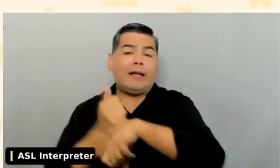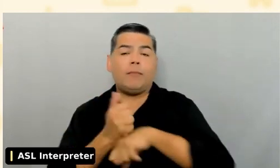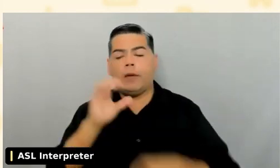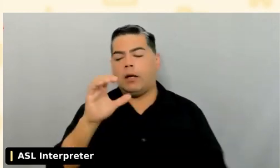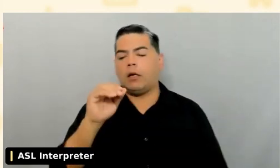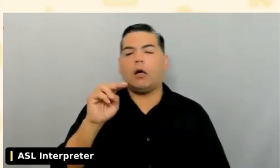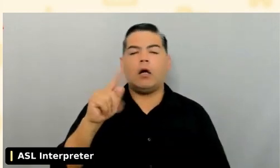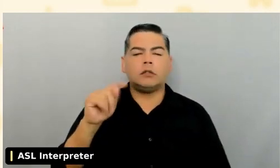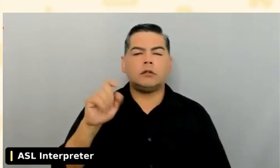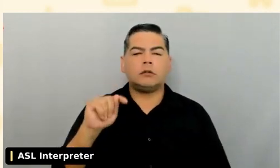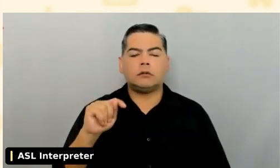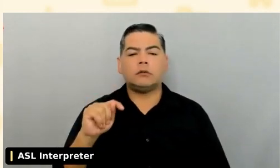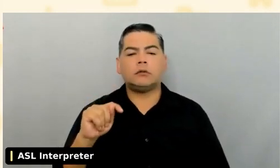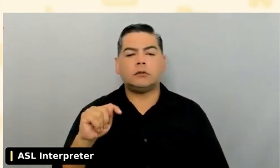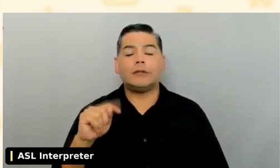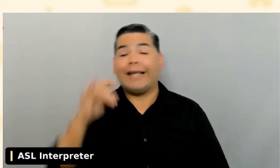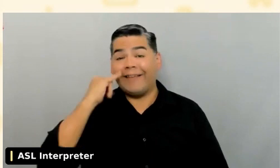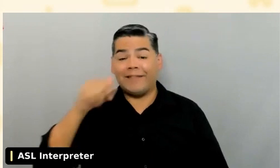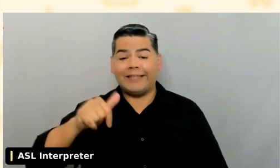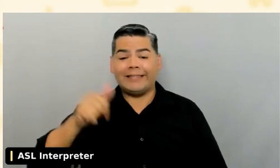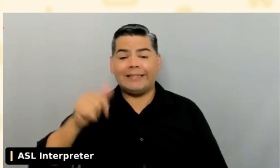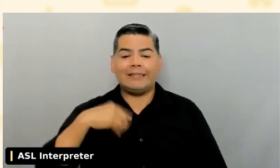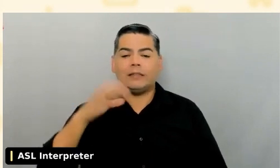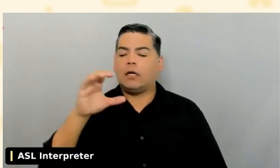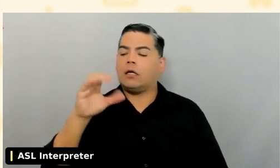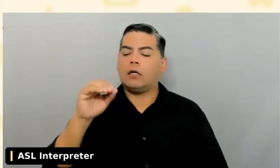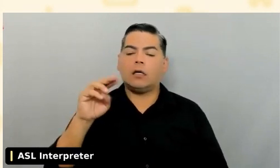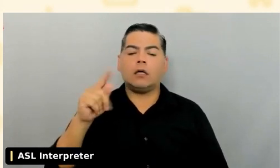si es algo que está reproduciendo tu contenido, entonces eso tiene guías de accesibilidad del agente de usuario.